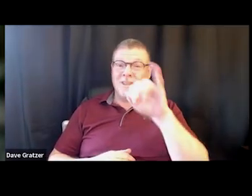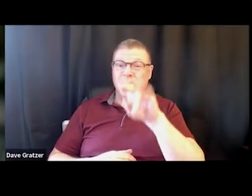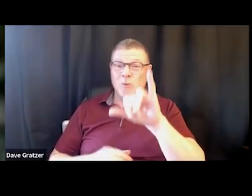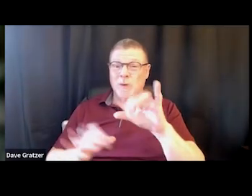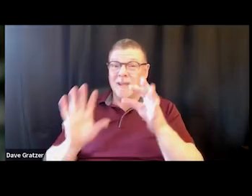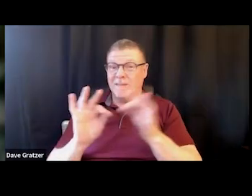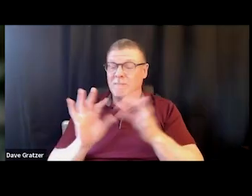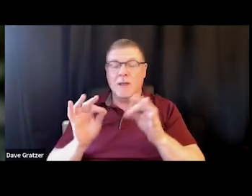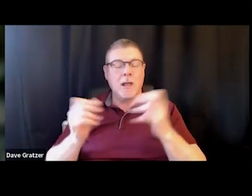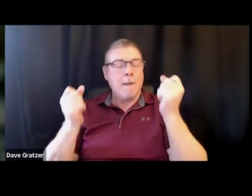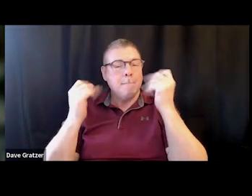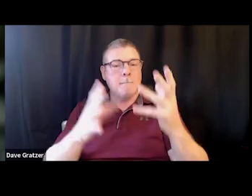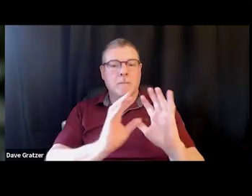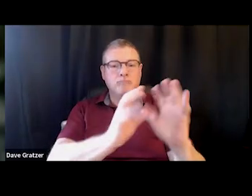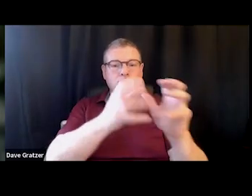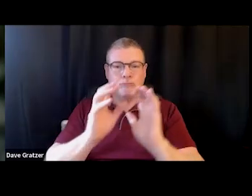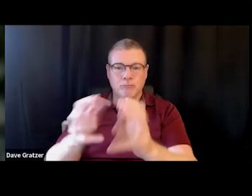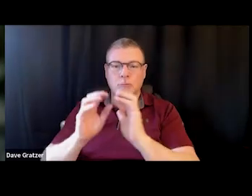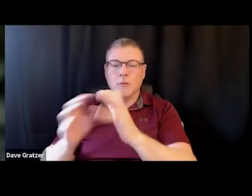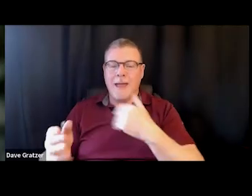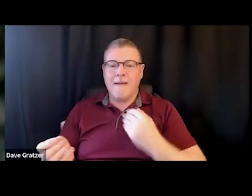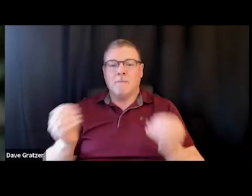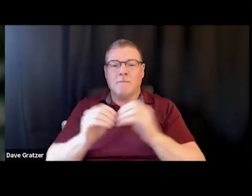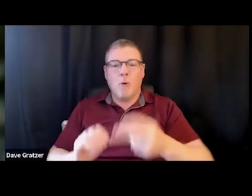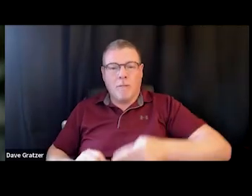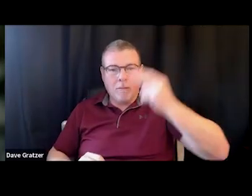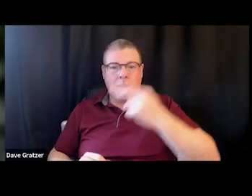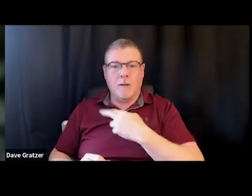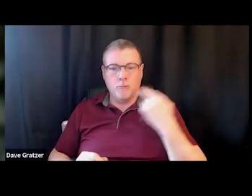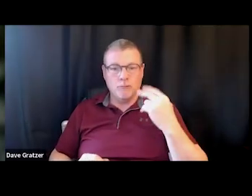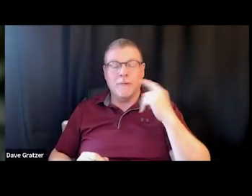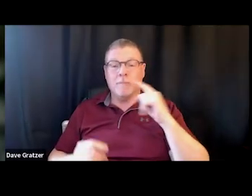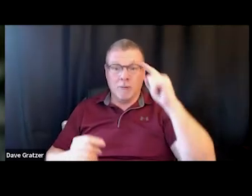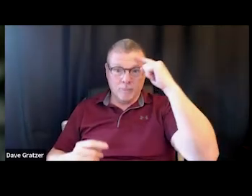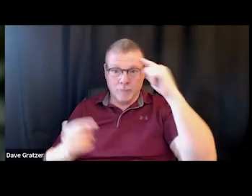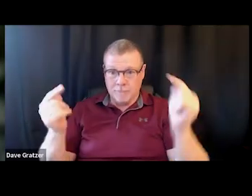hay muchas poblaciones que están en mucho mayor riesgo de tener un historial de lesión cerebral a lo largo de su vida.